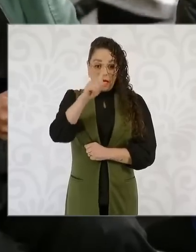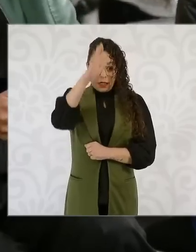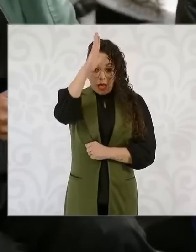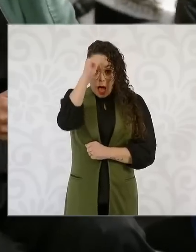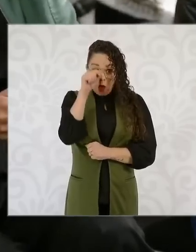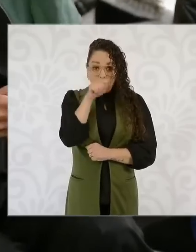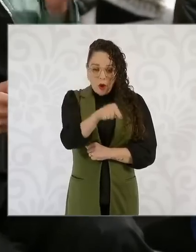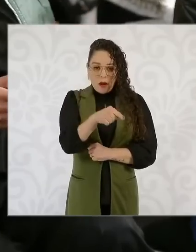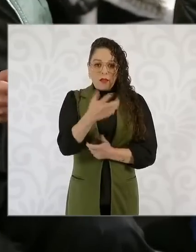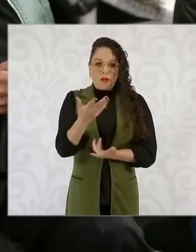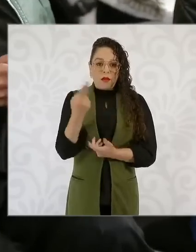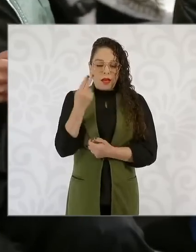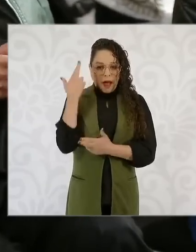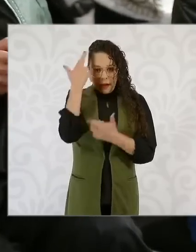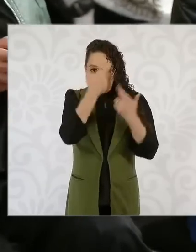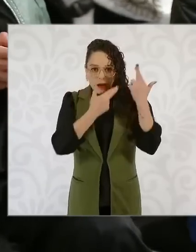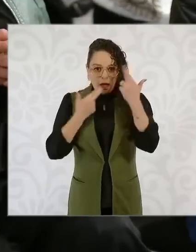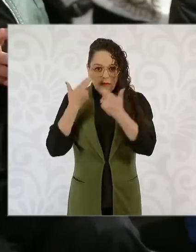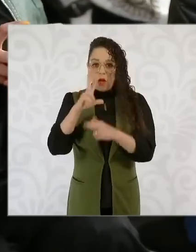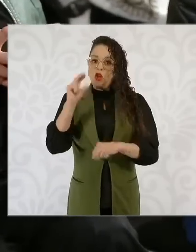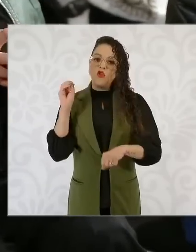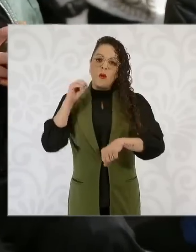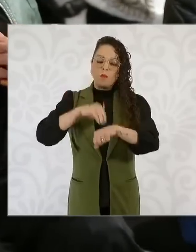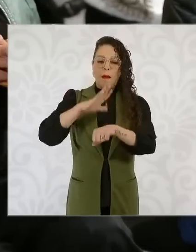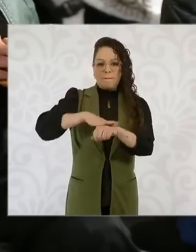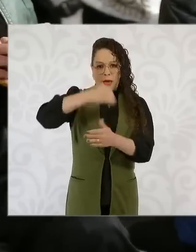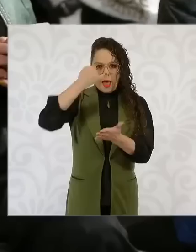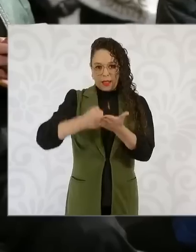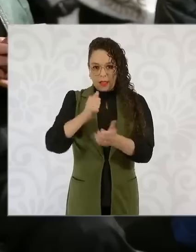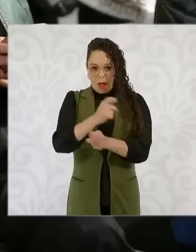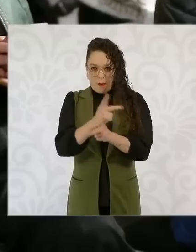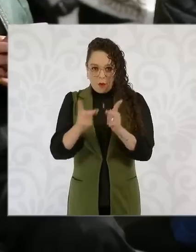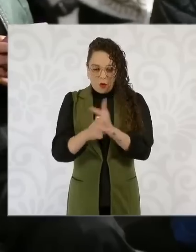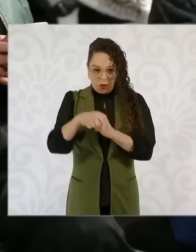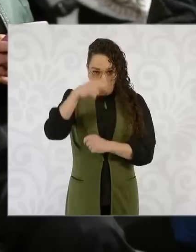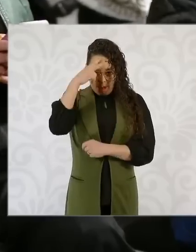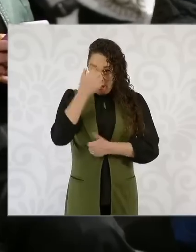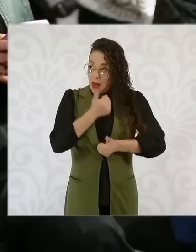eh derivado obviamente de que la próxima semana va a visitar en dado caso que el senado estad